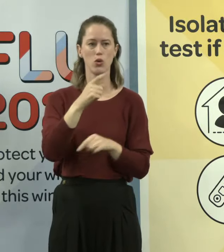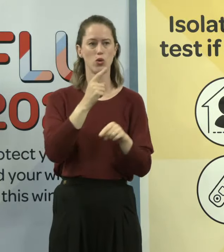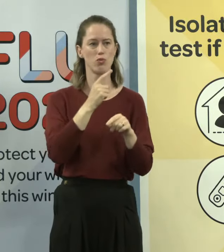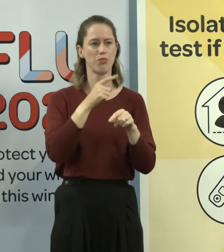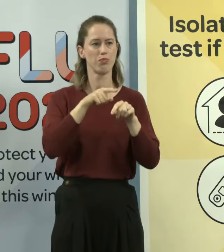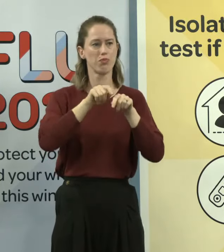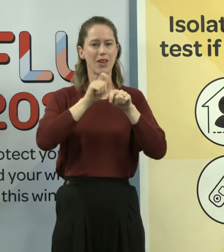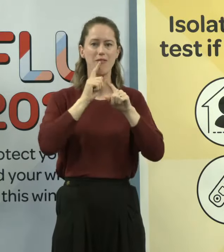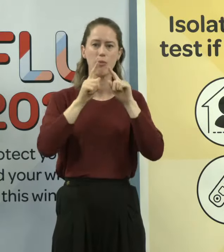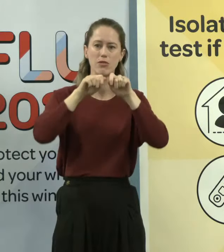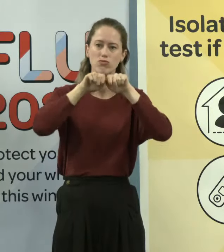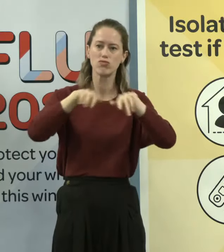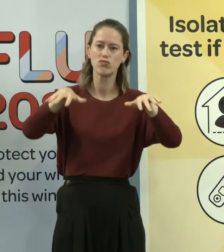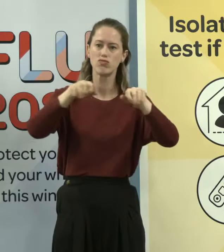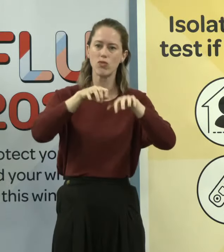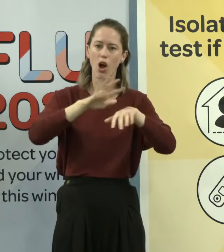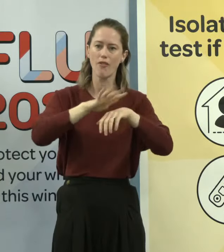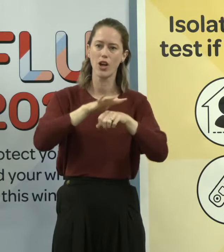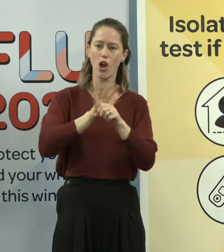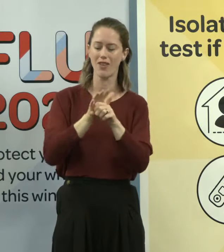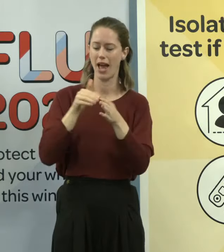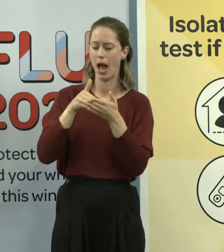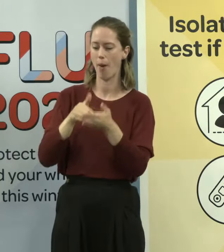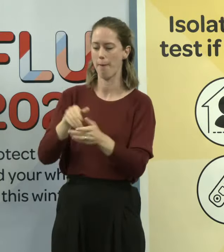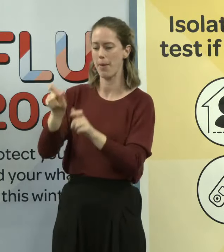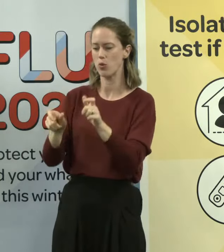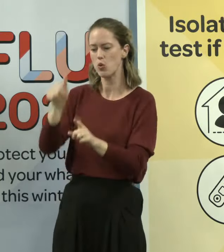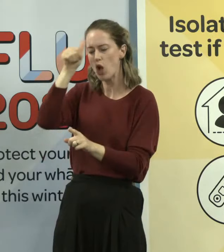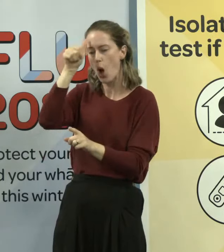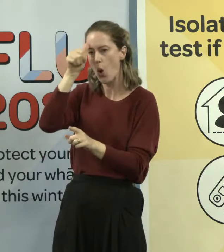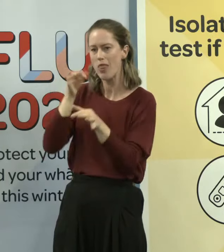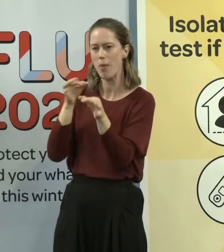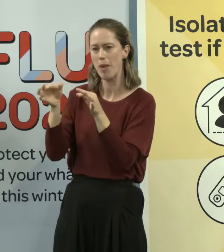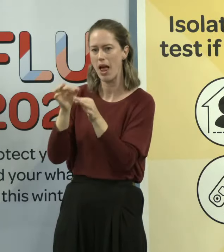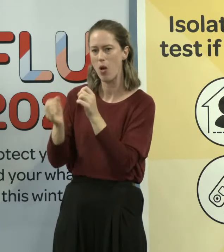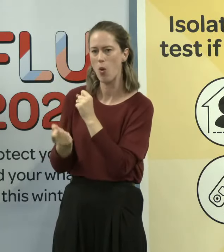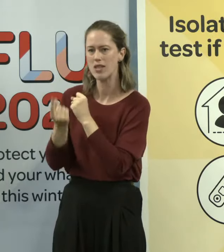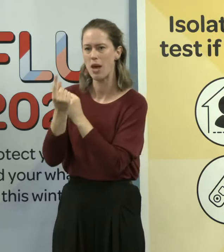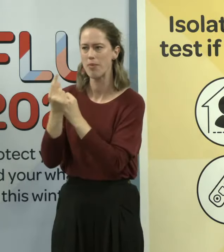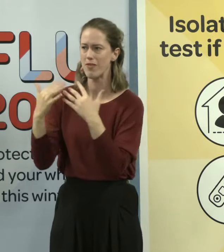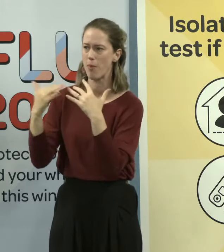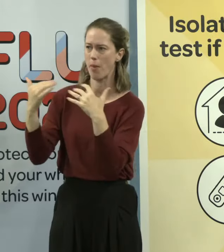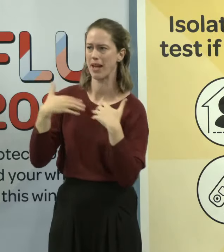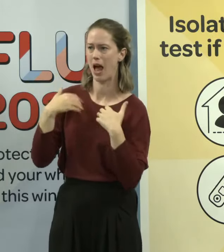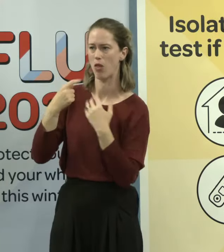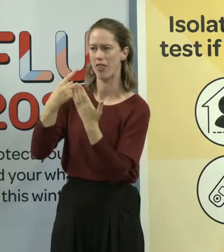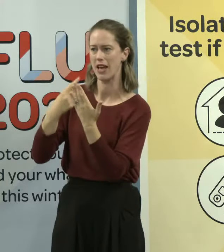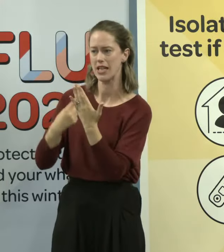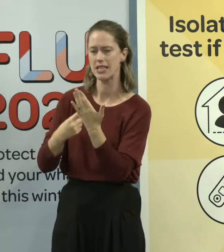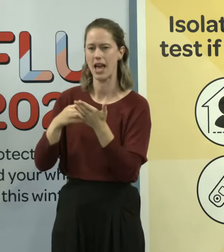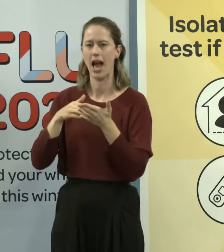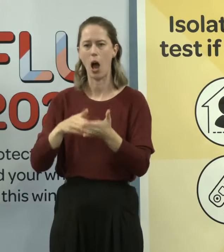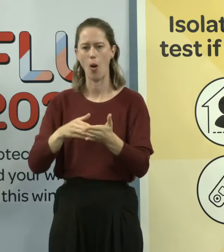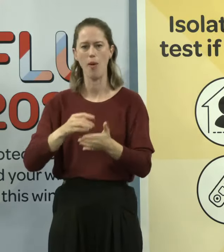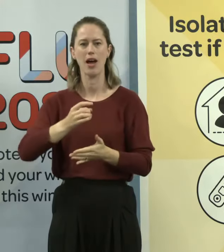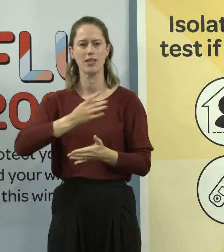eke. Ka mihi ano ahau ki a koutou i roto i tenei ruma, te